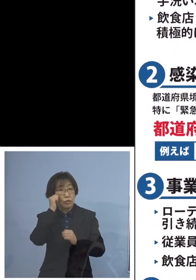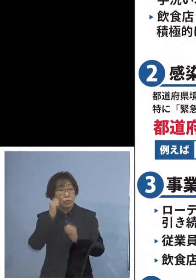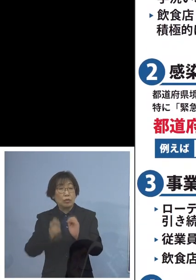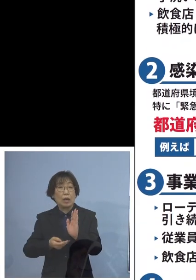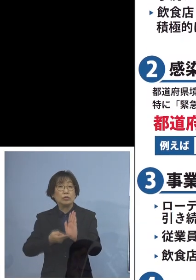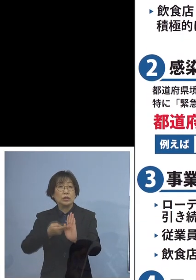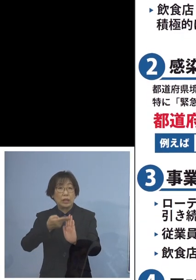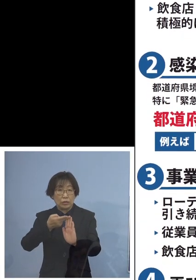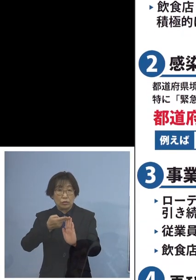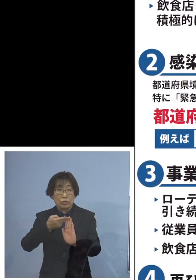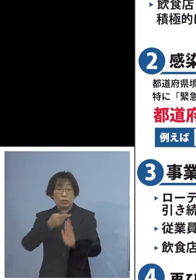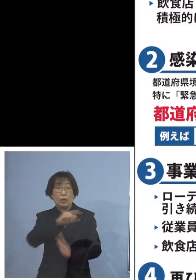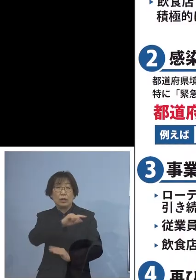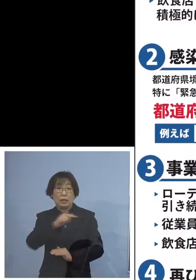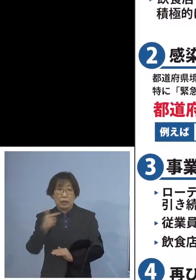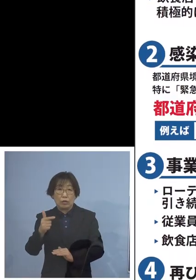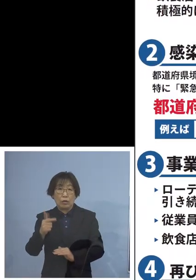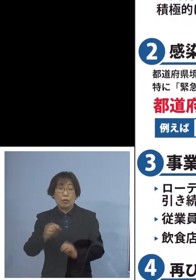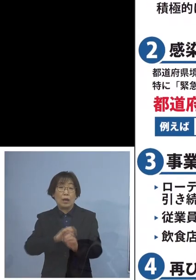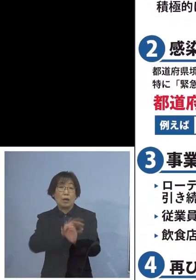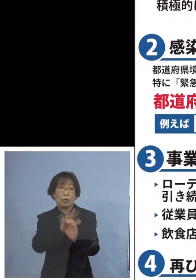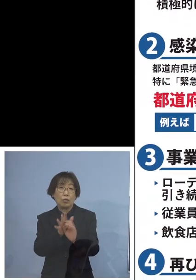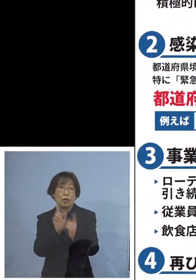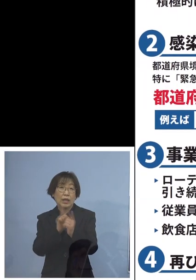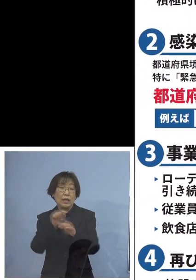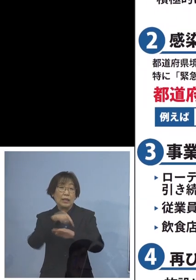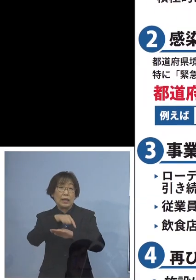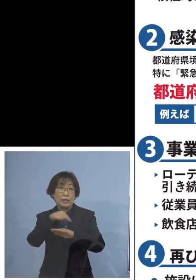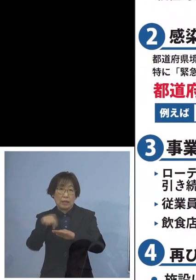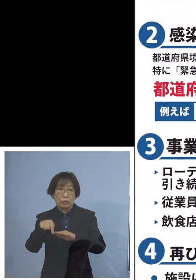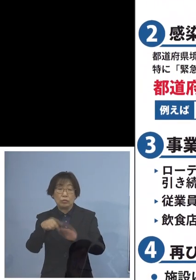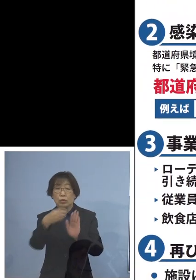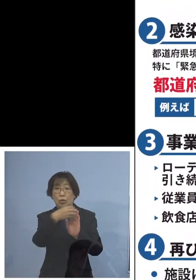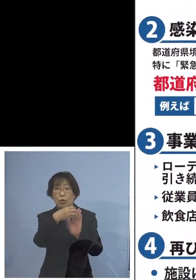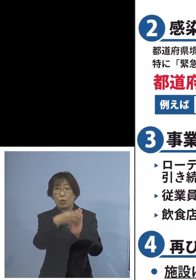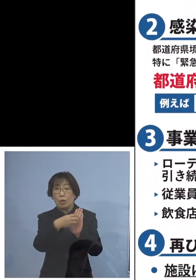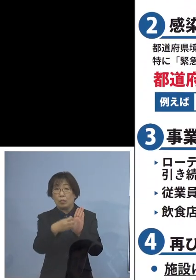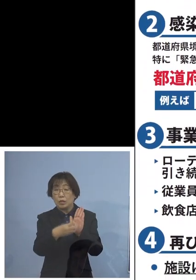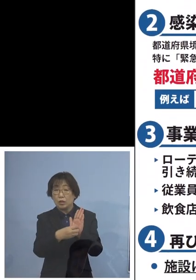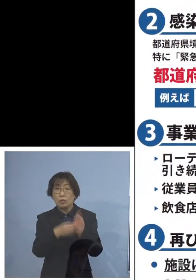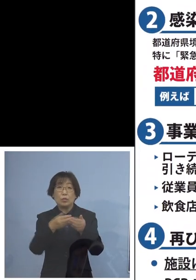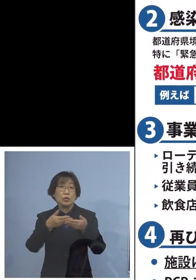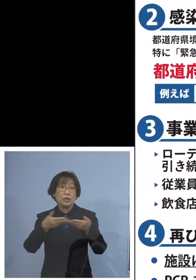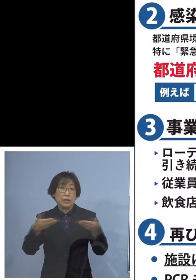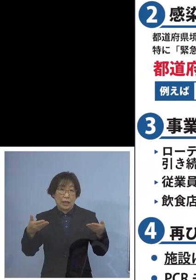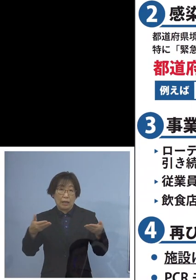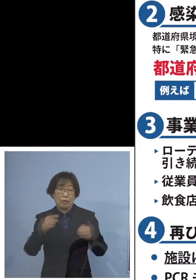いわゆる「コロナ対策三ッ星店」 こちらを積極的にということで